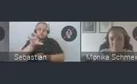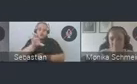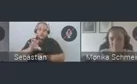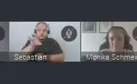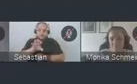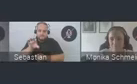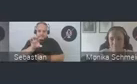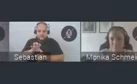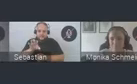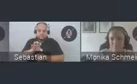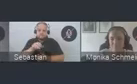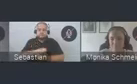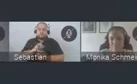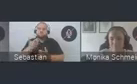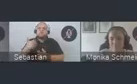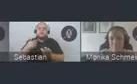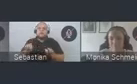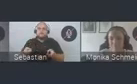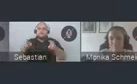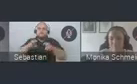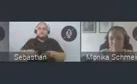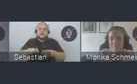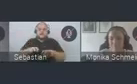co takiego powstało w czasie tego projektu.